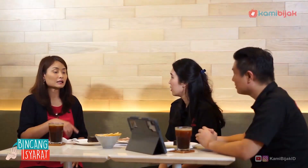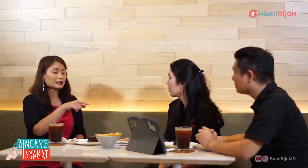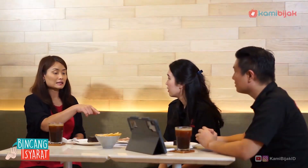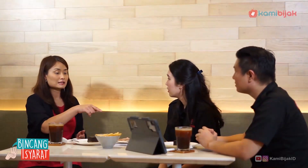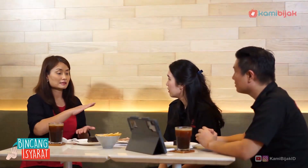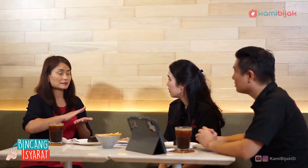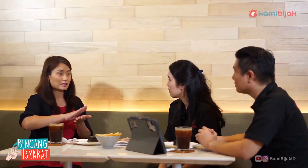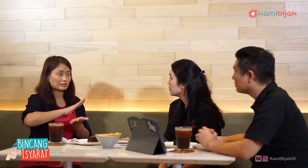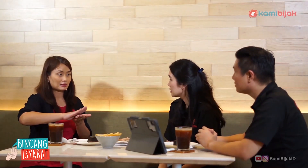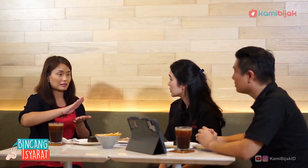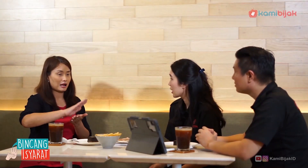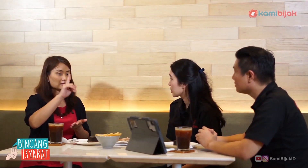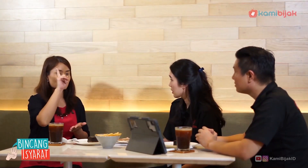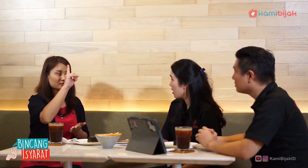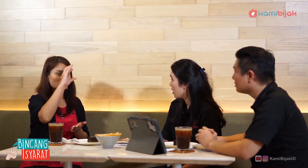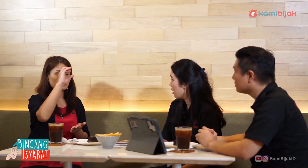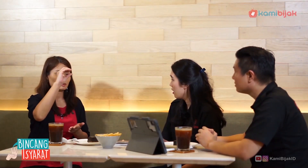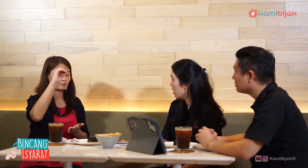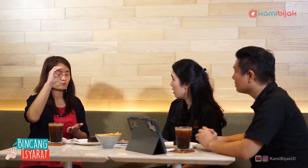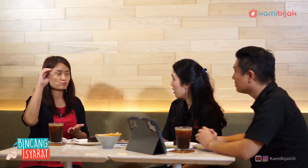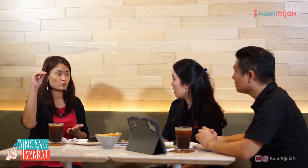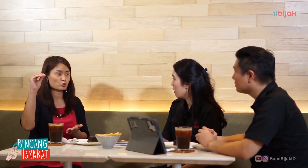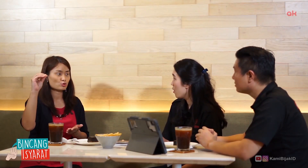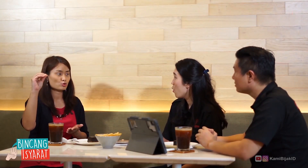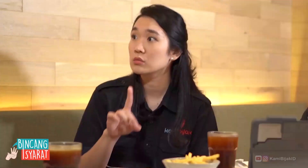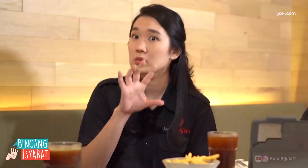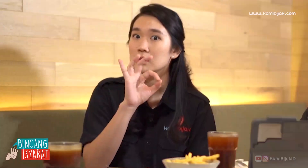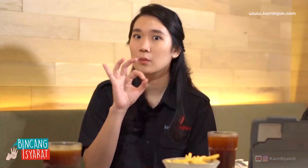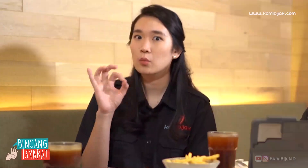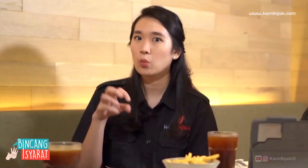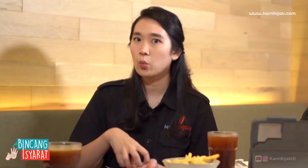Cetak 1000 buku, 1000 buku